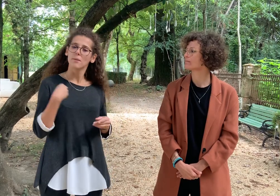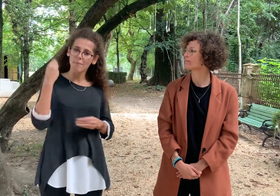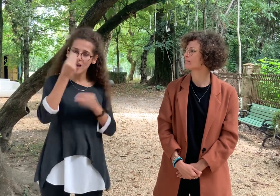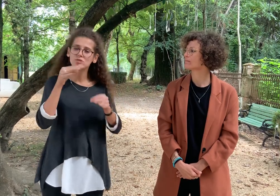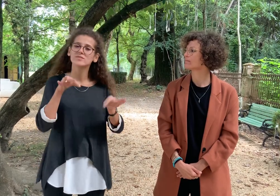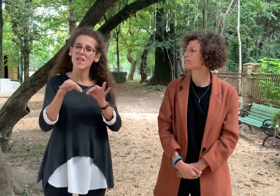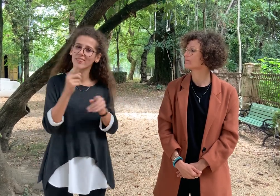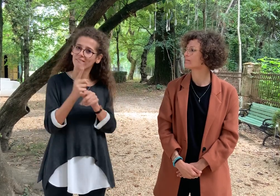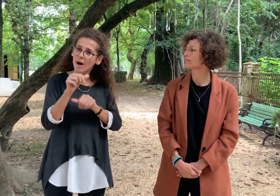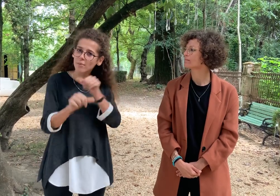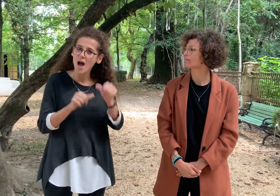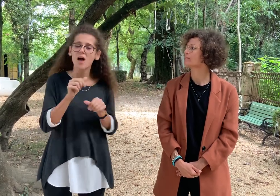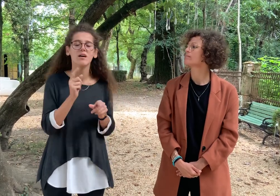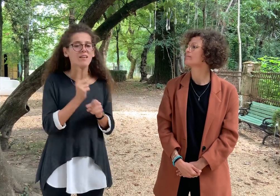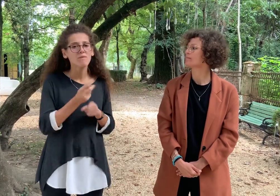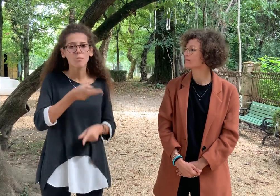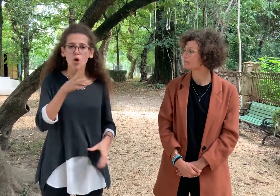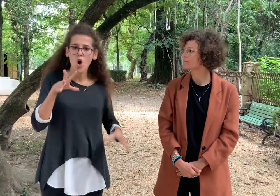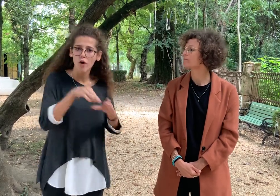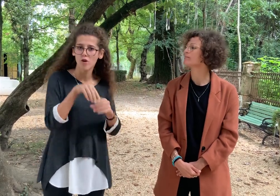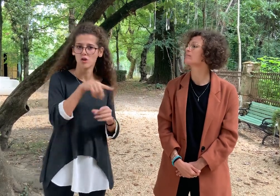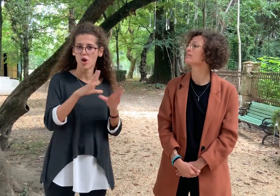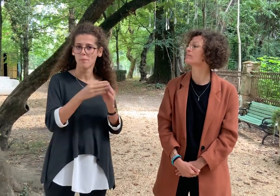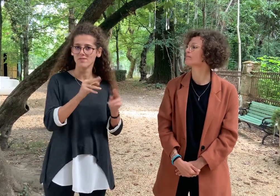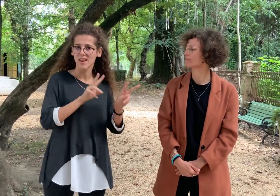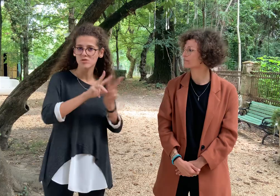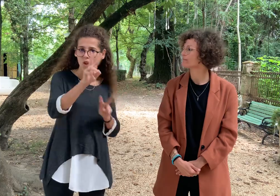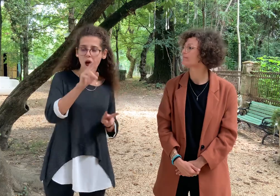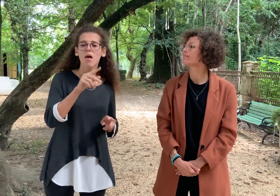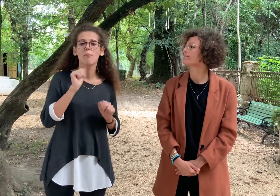Penso sia importante cambiare strategia, favorendo un maggiore coinvolgimento del CGSI,